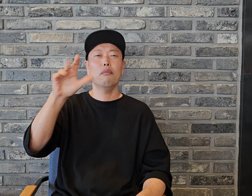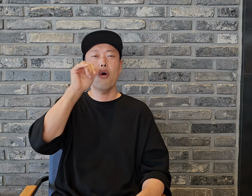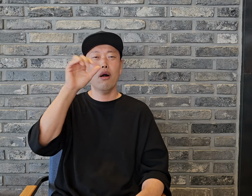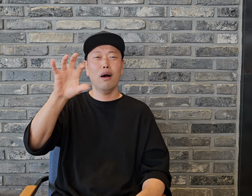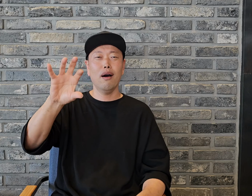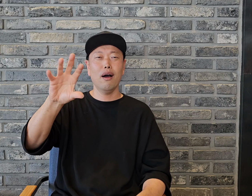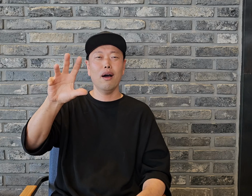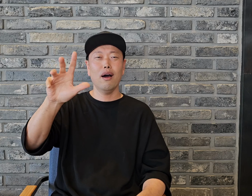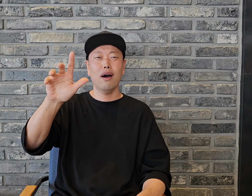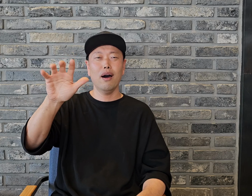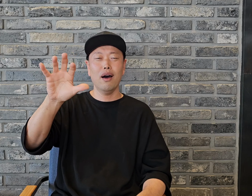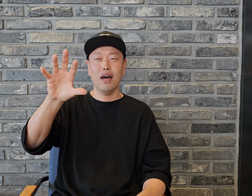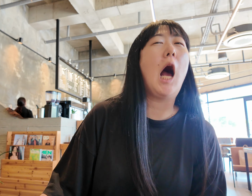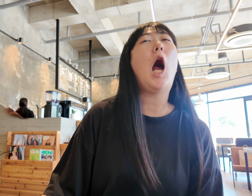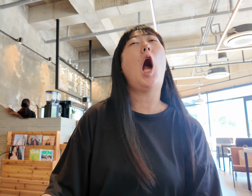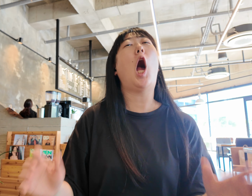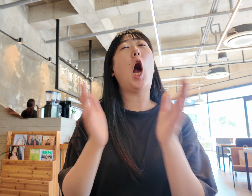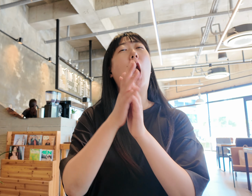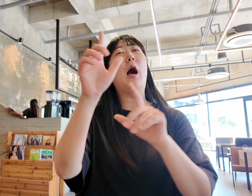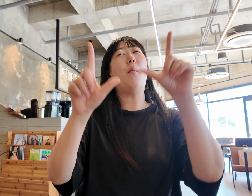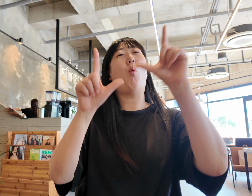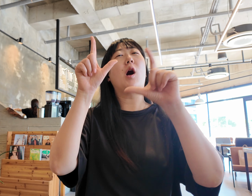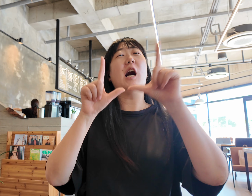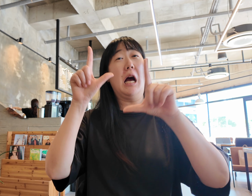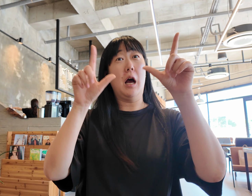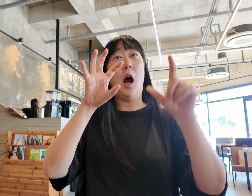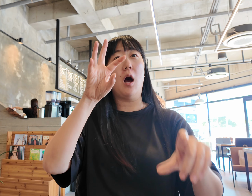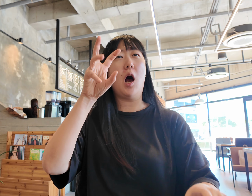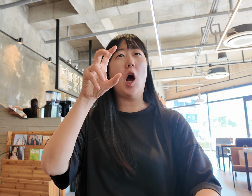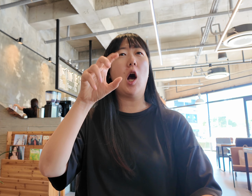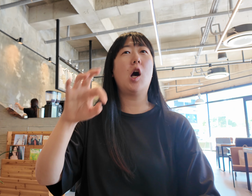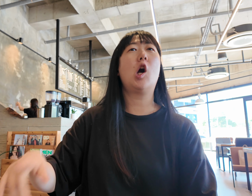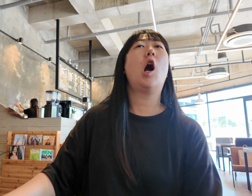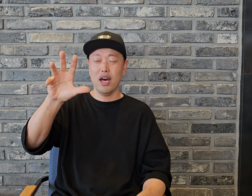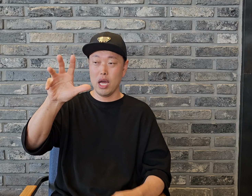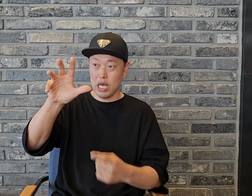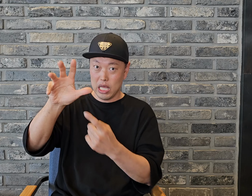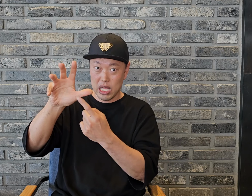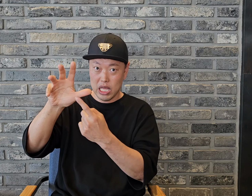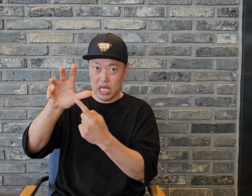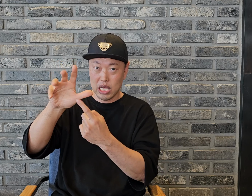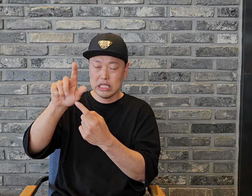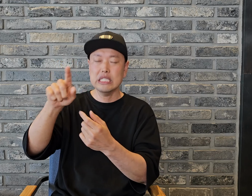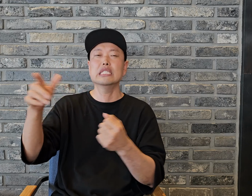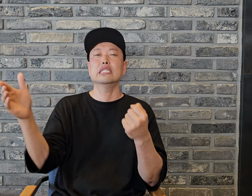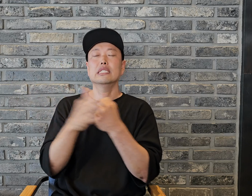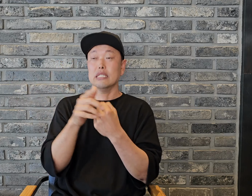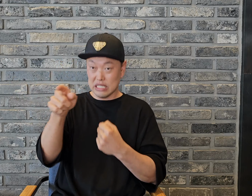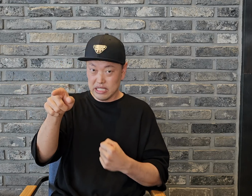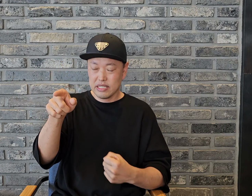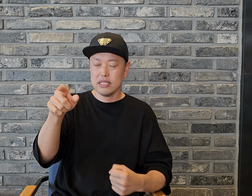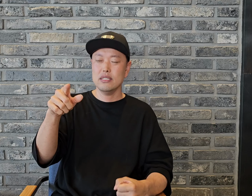ist es dasselbe, was ich jetzt zum Ausdruck bringe. Ah, das ist die Form der Sonne. Lassen Sie uns das tatsächliche Erscheinungsbild der Sonne sehen und ausdrücken.